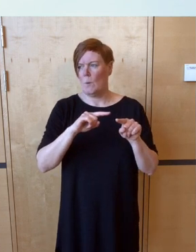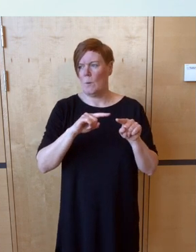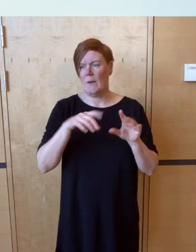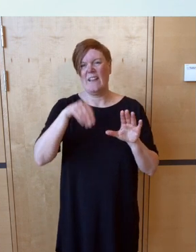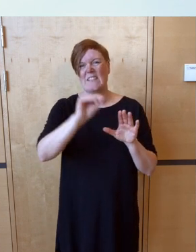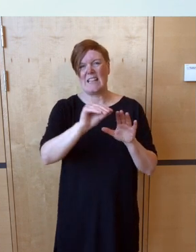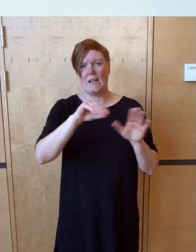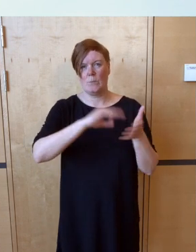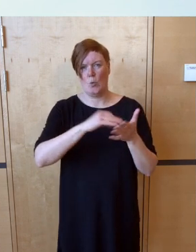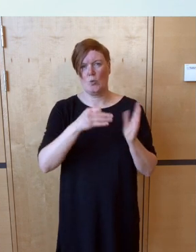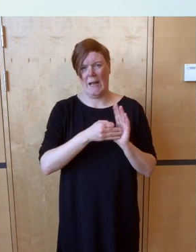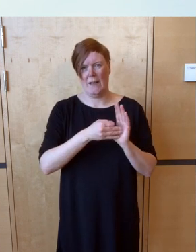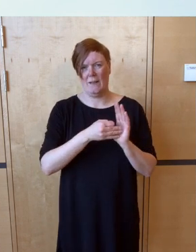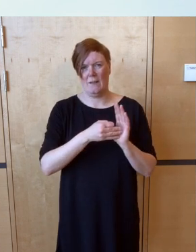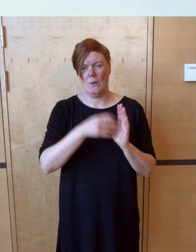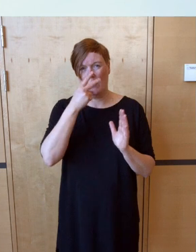Får man kika Per den sista december 2020